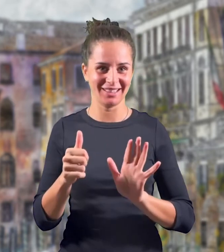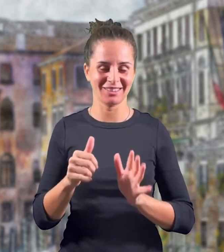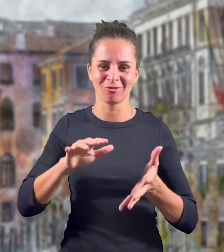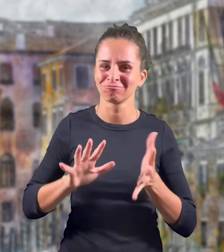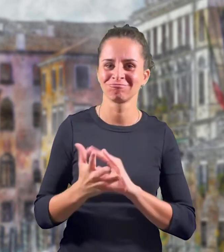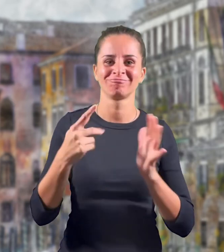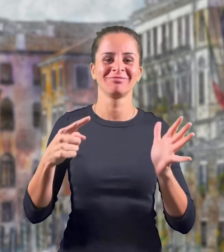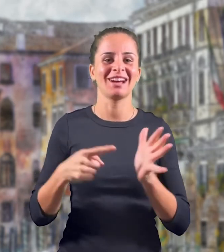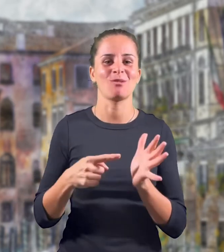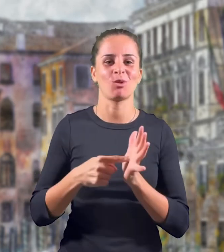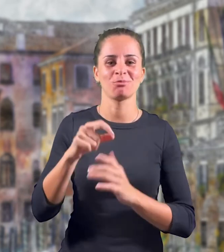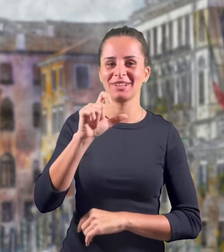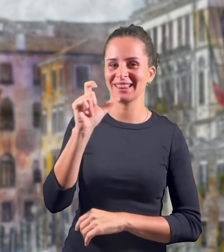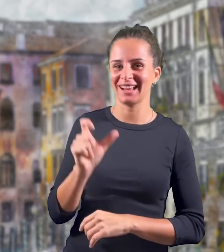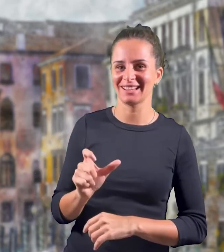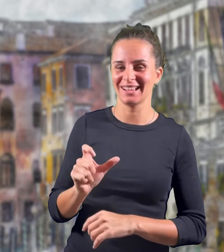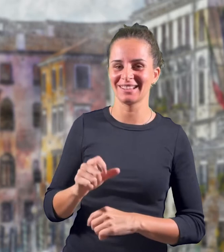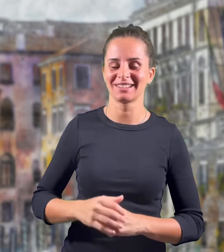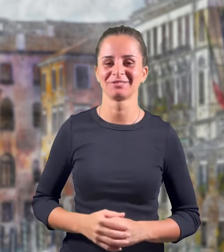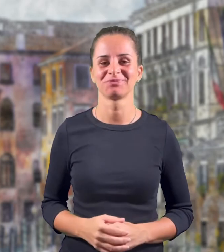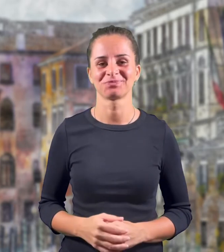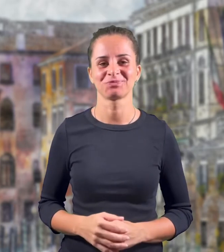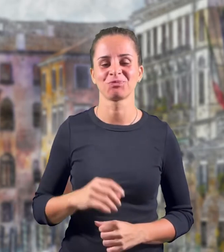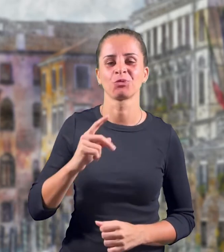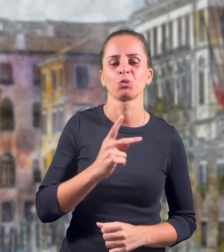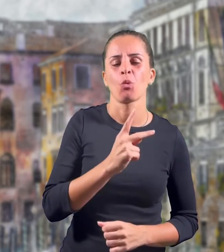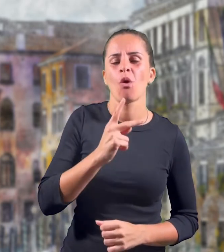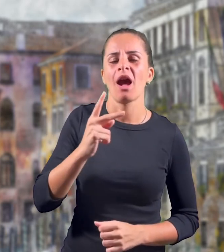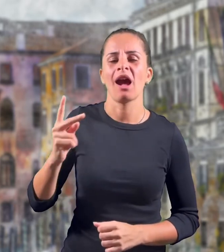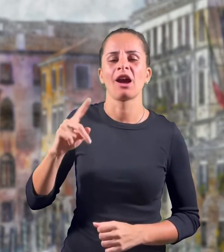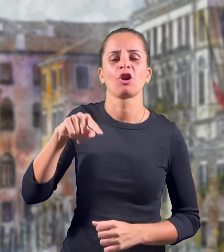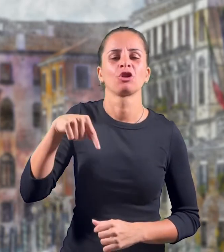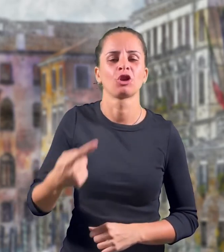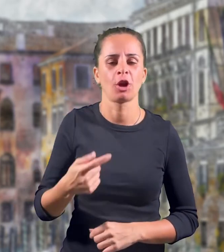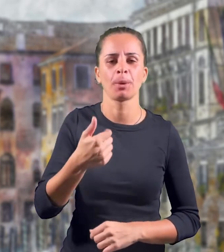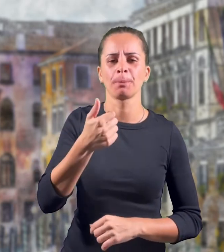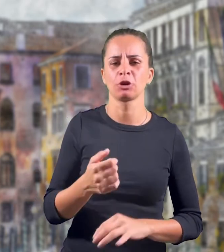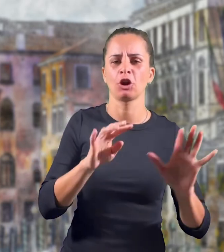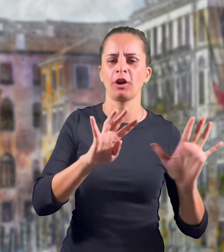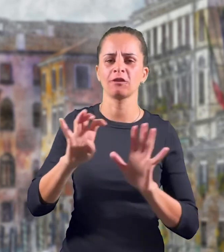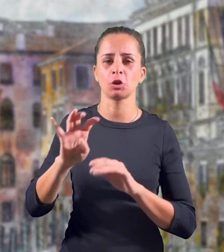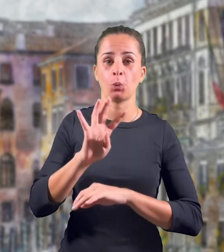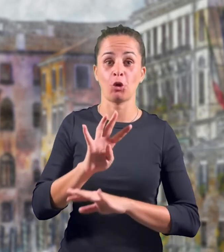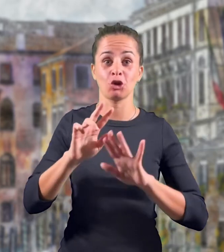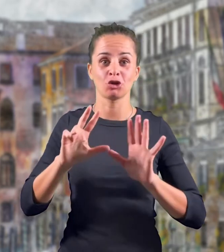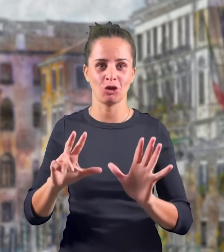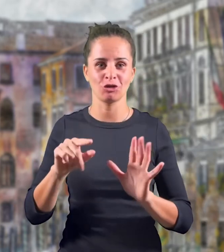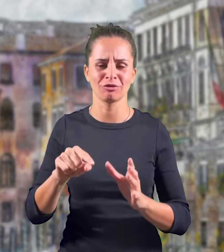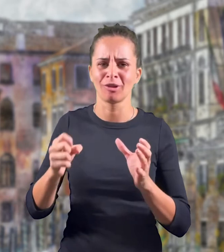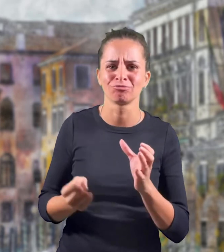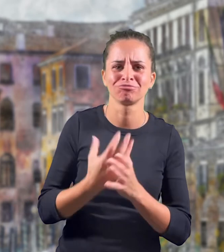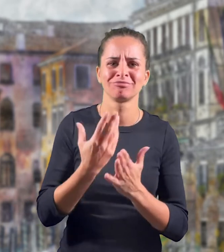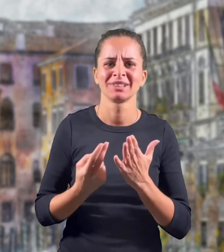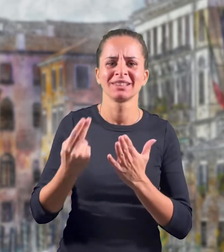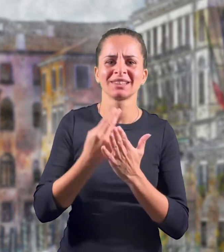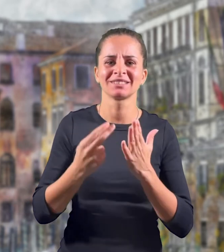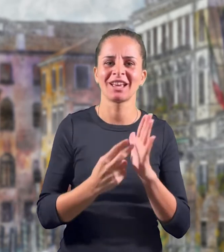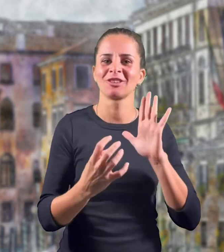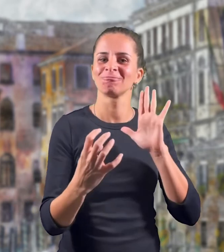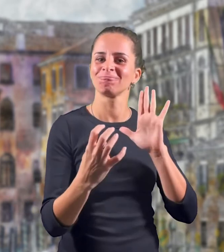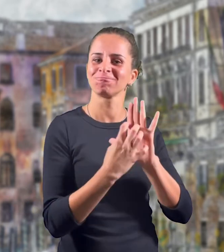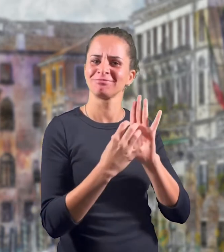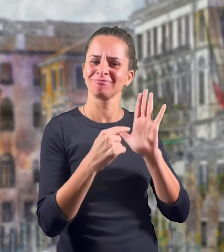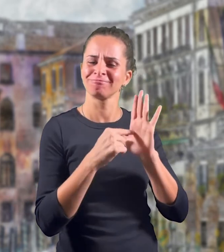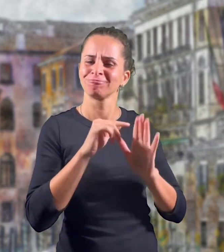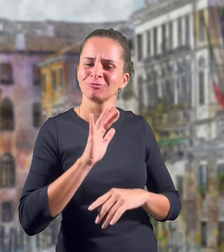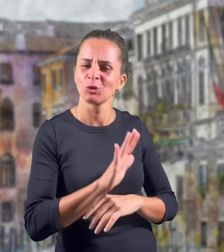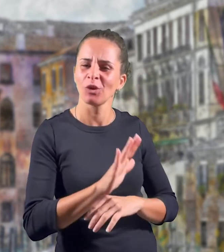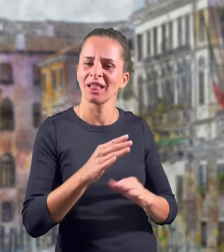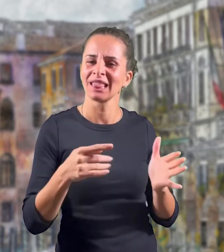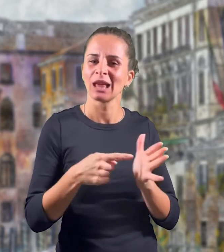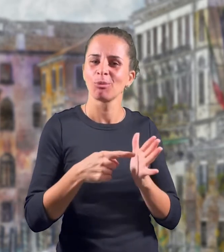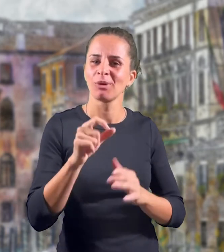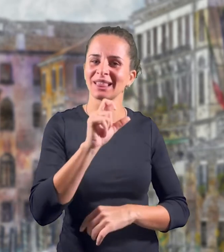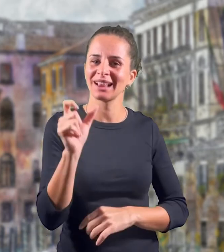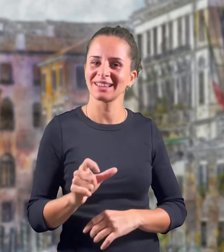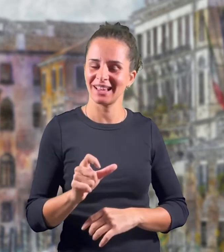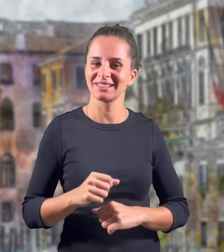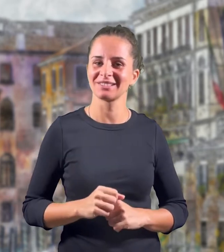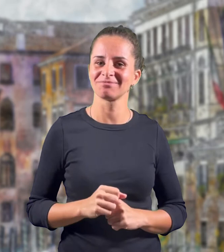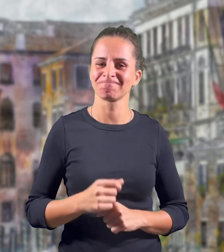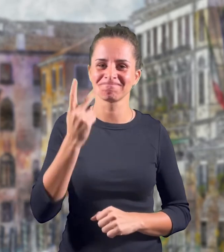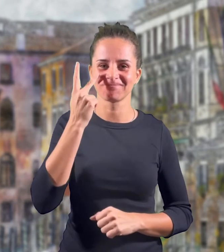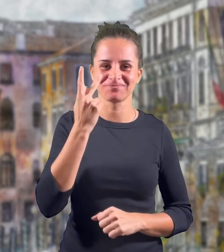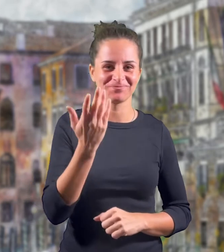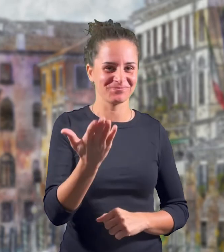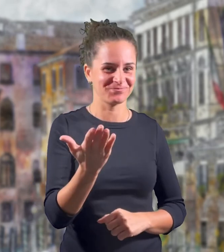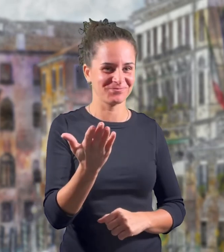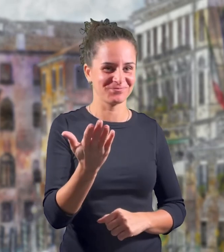la nascita della repubblica italiana. A due anni dalla sua fondazione, nel 1948 l'Italia repubblicana ha il suo emblema. Vediamolo insieme